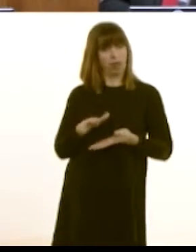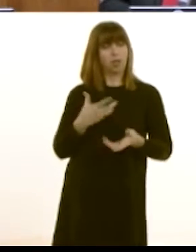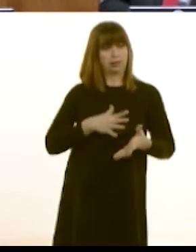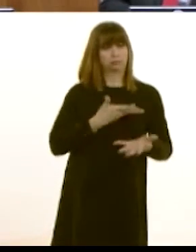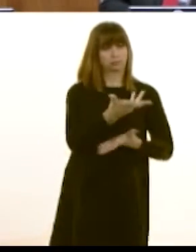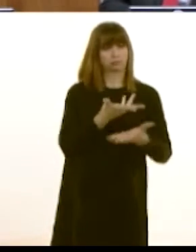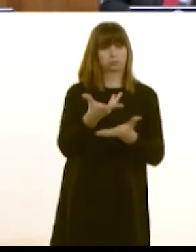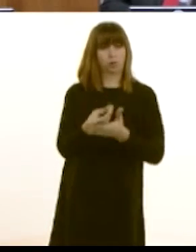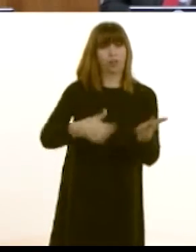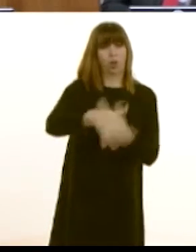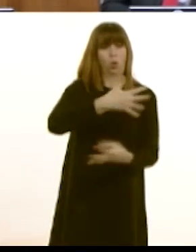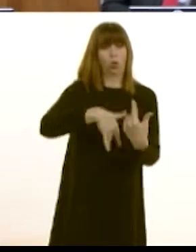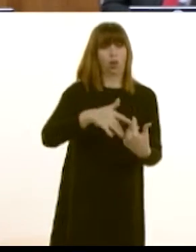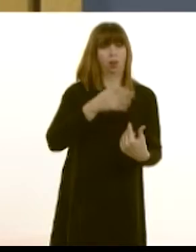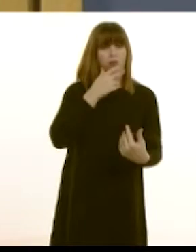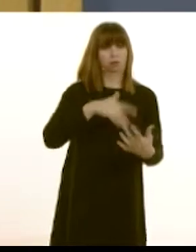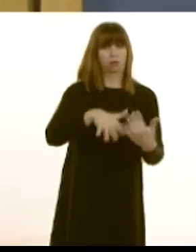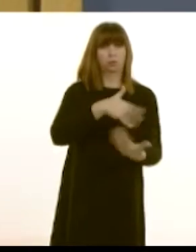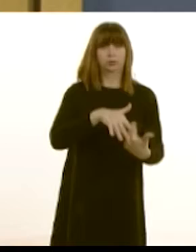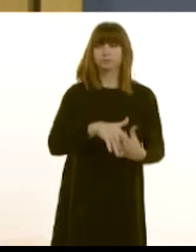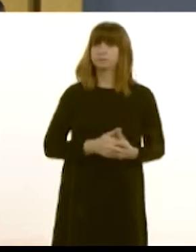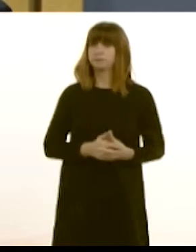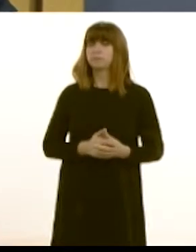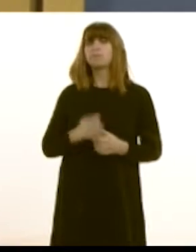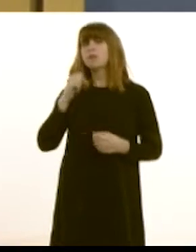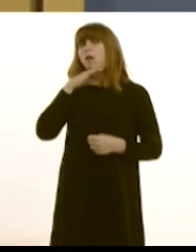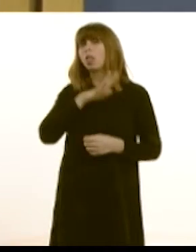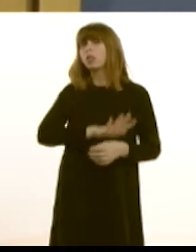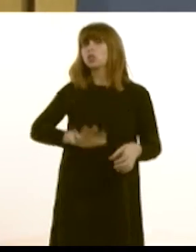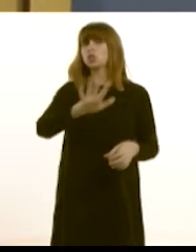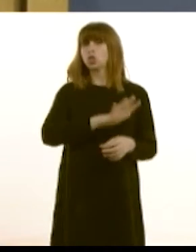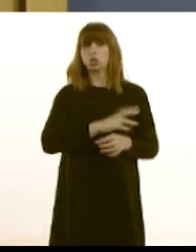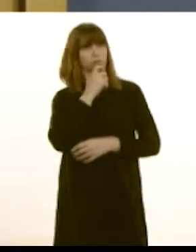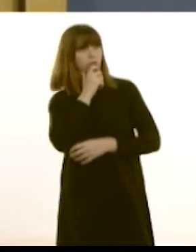Keith Davies: Diolch. Bu pryderon ymhlith trigolion sir Gaerfyrddin ynghylch cynigion gan y cyngor sir i drosglwyddo